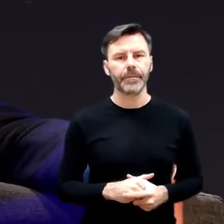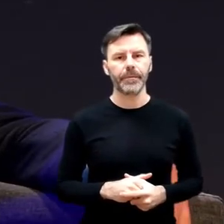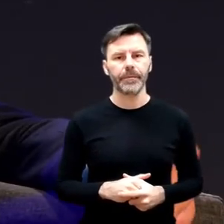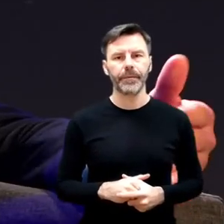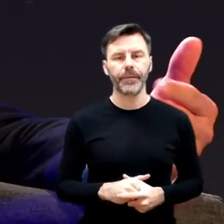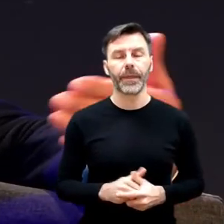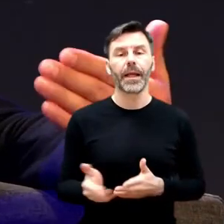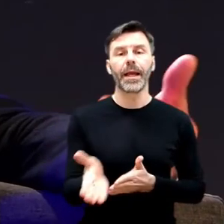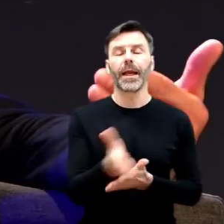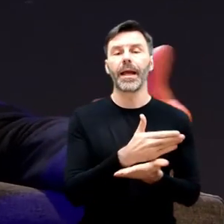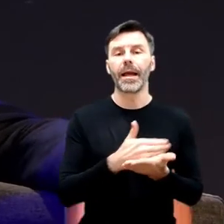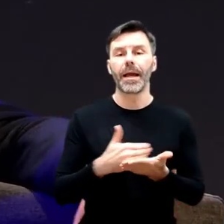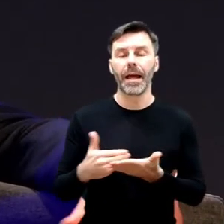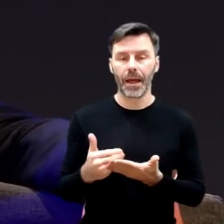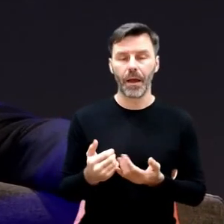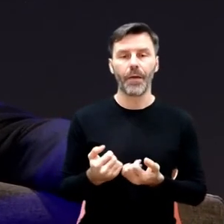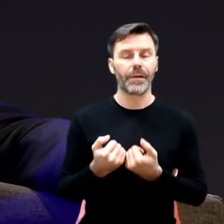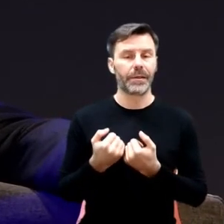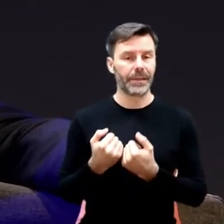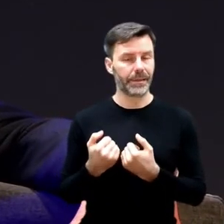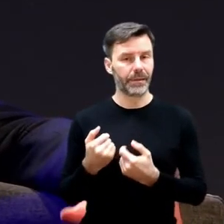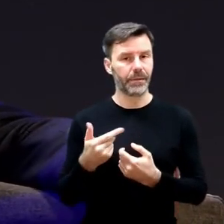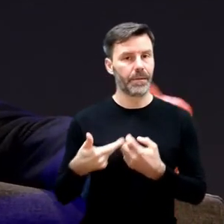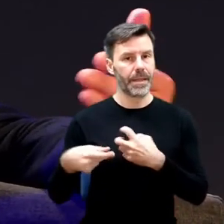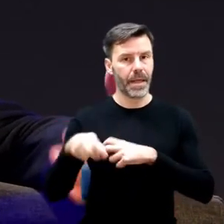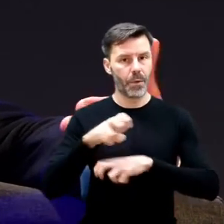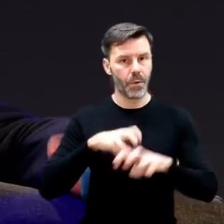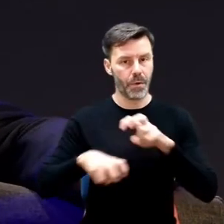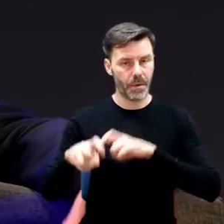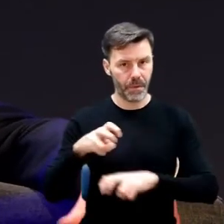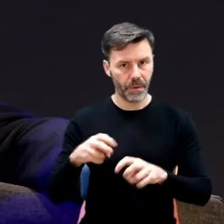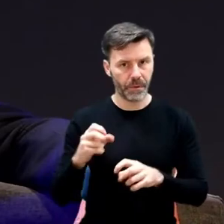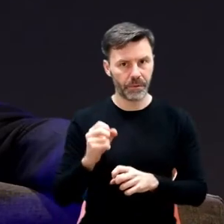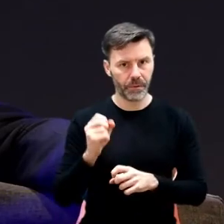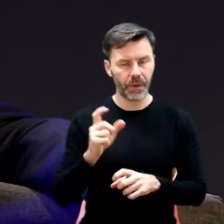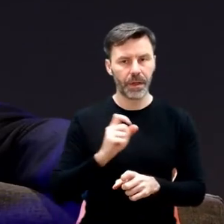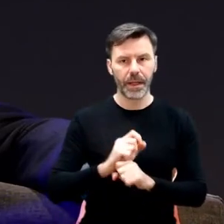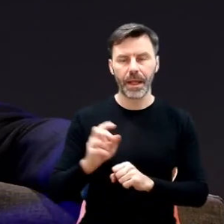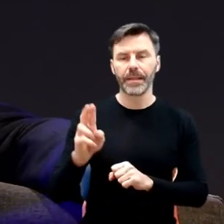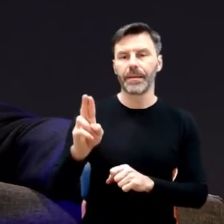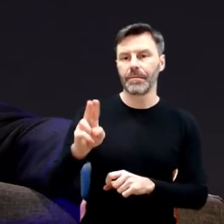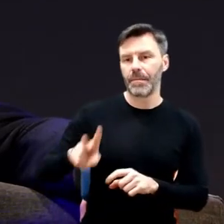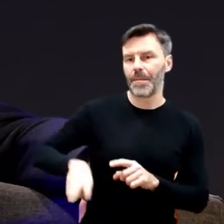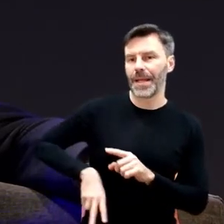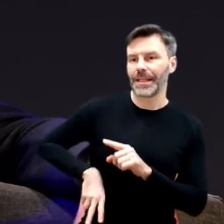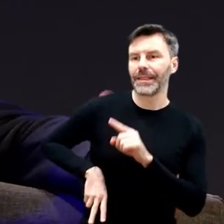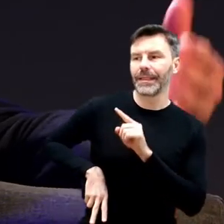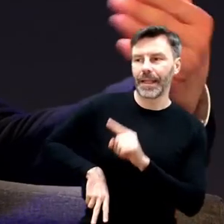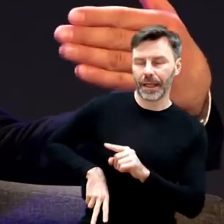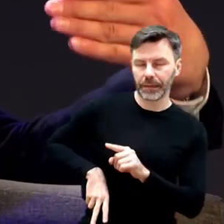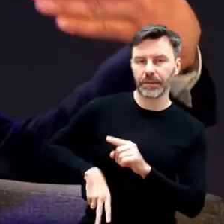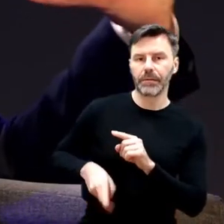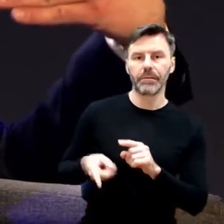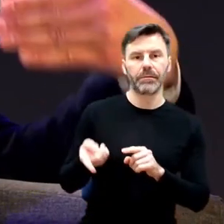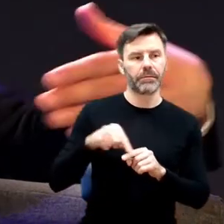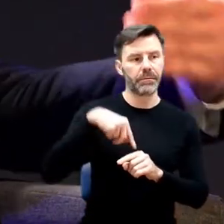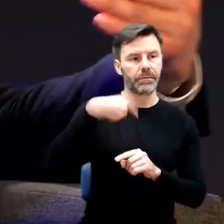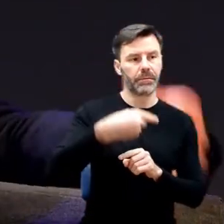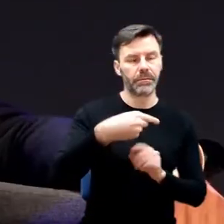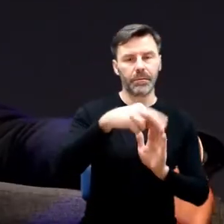mając przełożenie na ministerstwo, a więc pośrednio na proces legislacyjny, to znaczy mamy lepszą możliwość